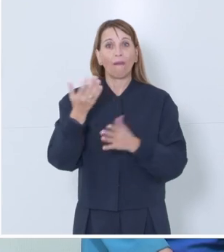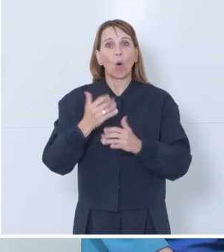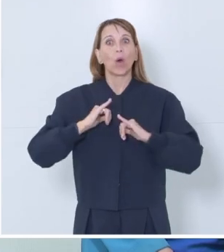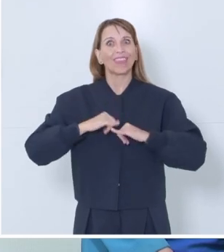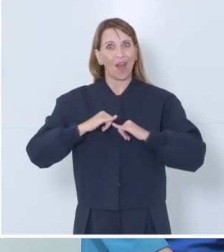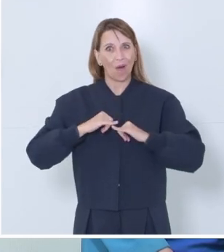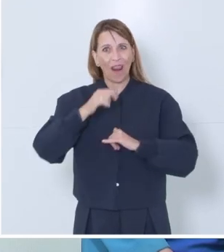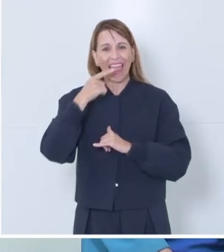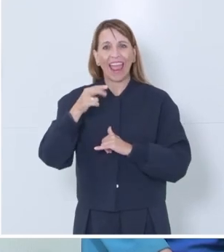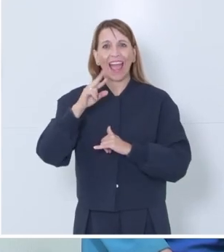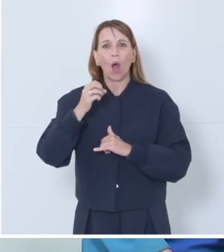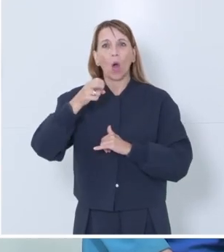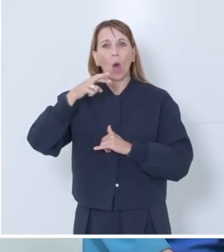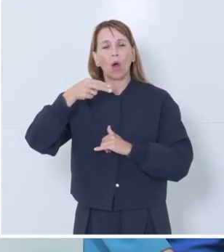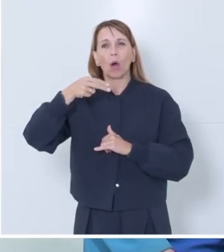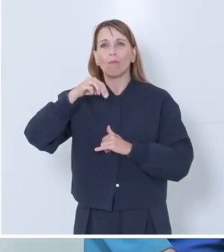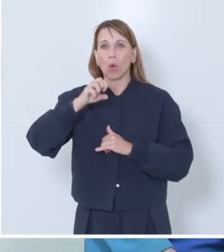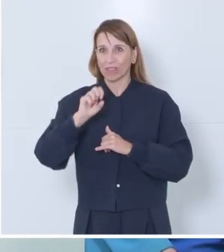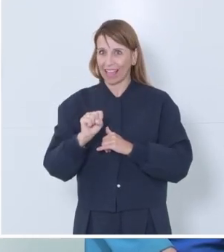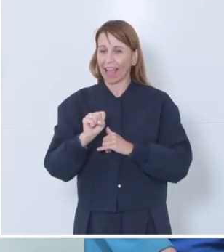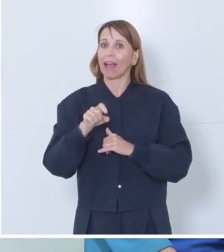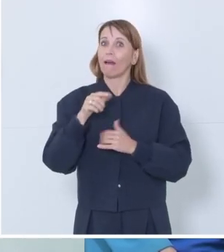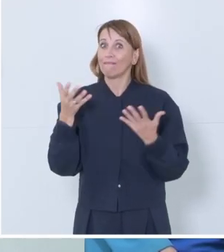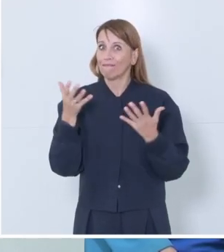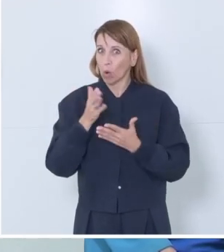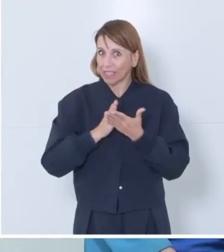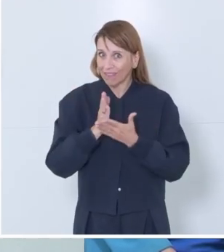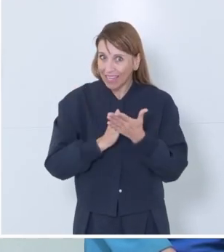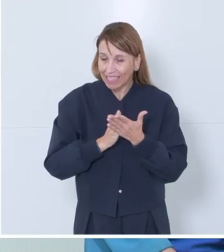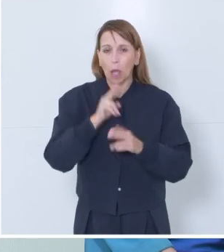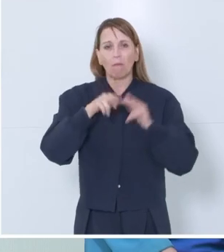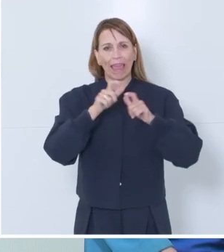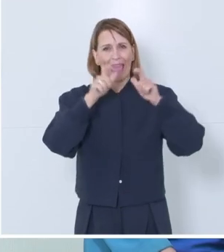der hat seinen Zivildienst beispielsweise in einer Pflegeeinrichtung geleistet und sich dort den